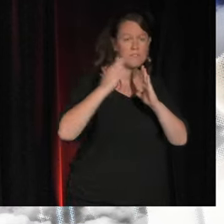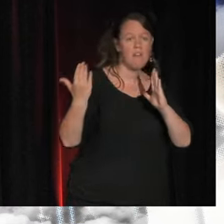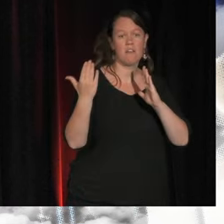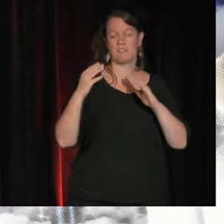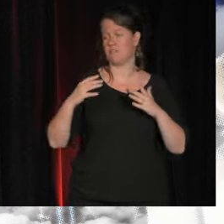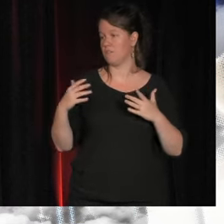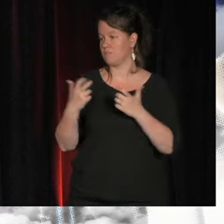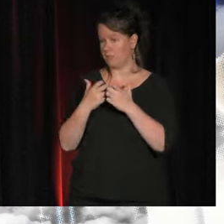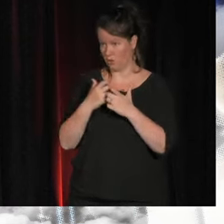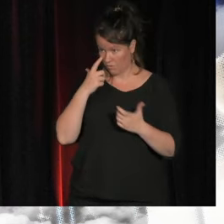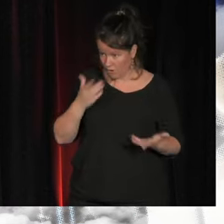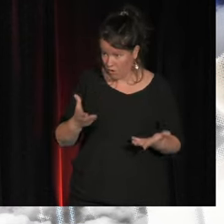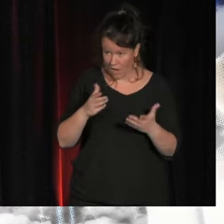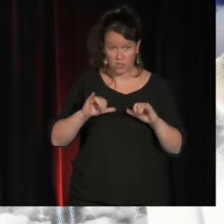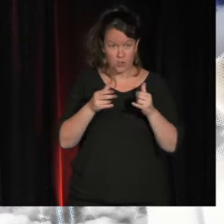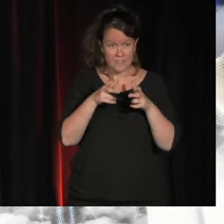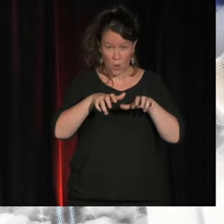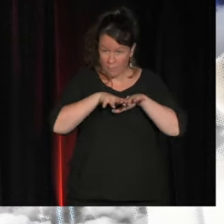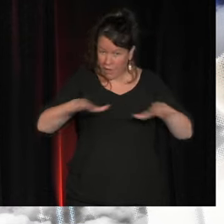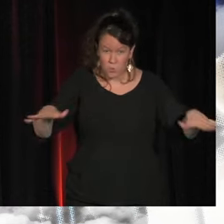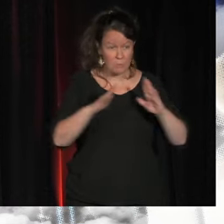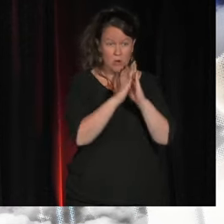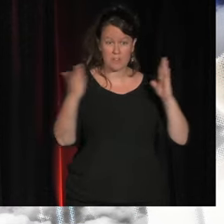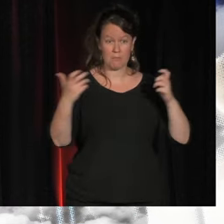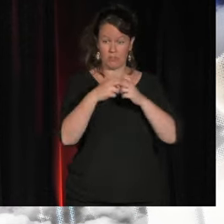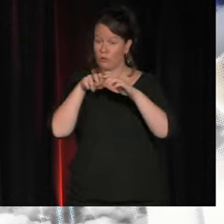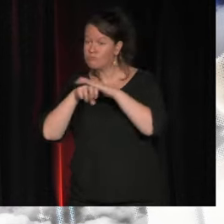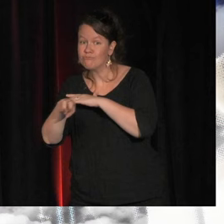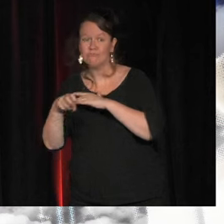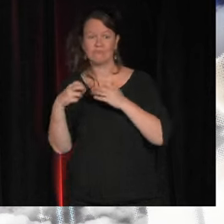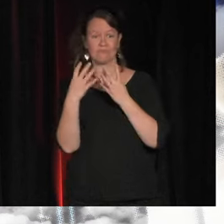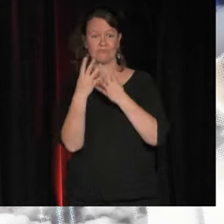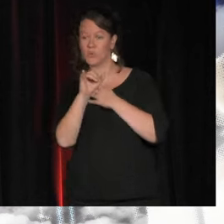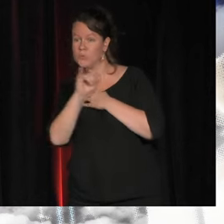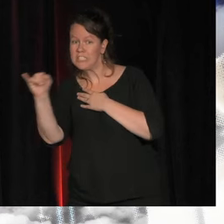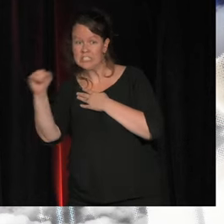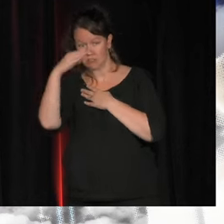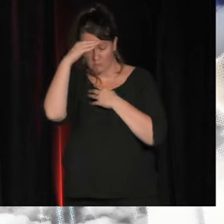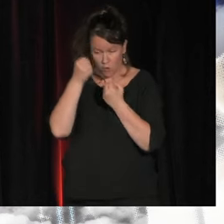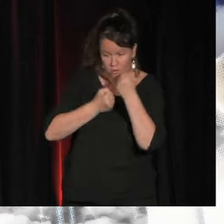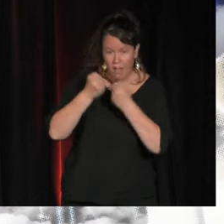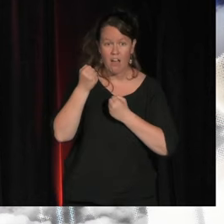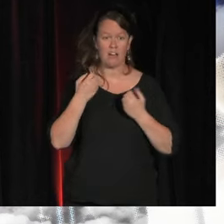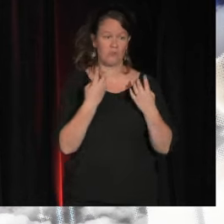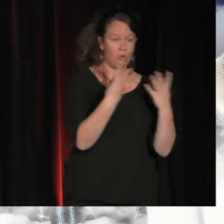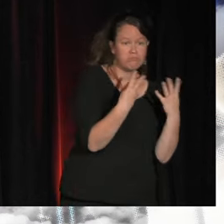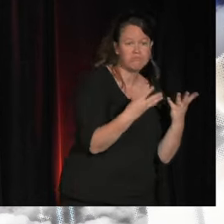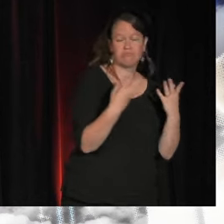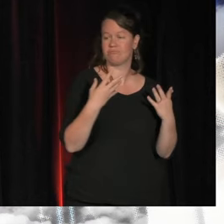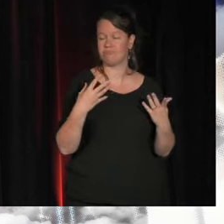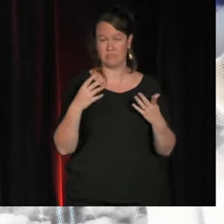locales. Allez voir, vous allez voir, il y a du jeu vidéo partout. Ça fait des années que vous pouvez jouer à des jeux Wii, vous pouvez aller faire du Just Dance, du Mario Kart avec vos enfants en allant dans la médiathèque du coin.